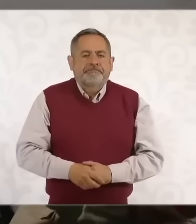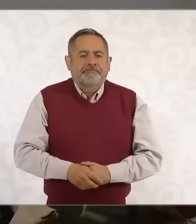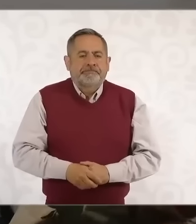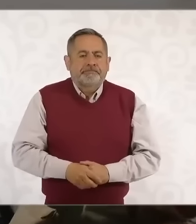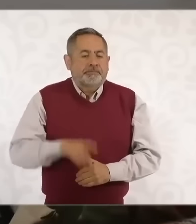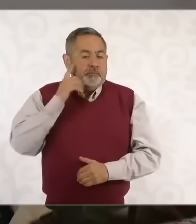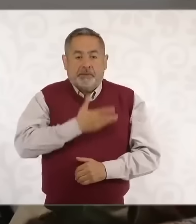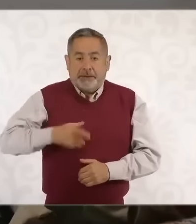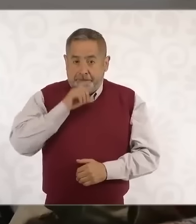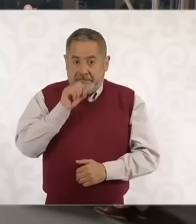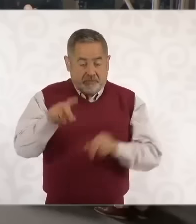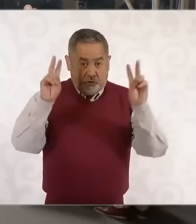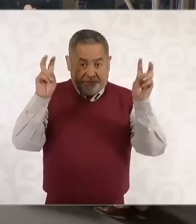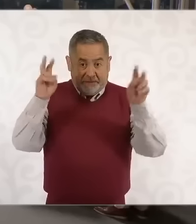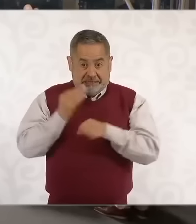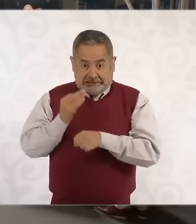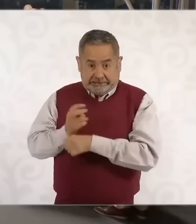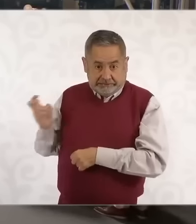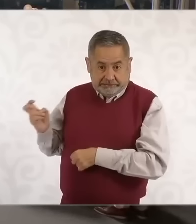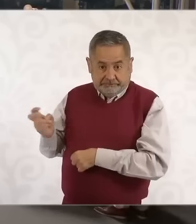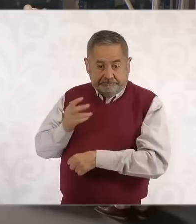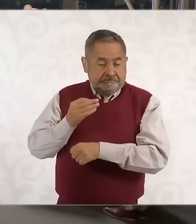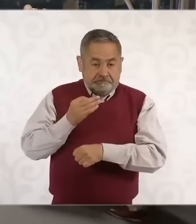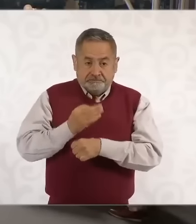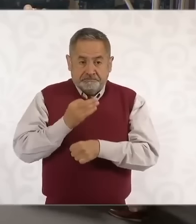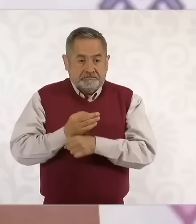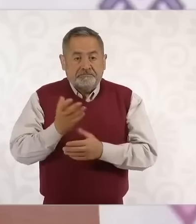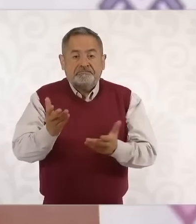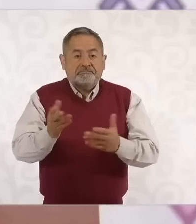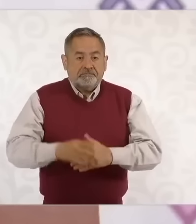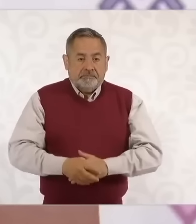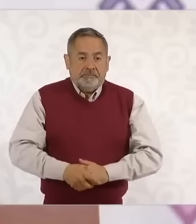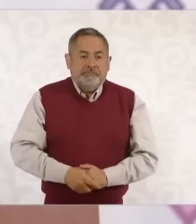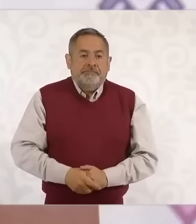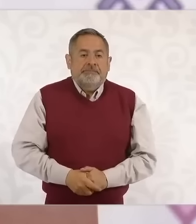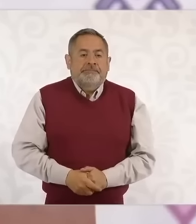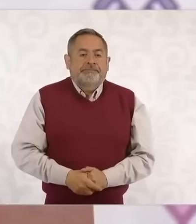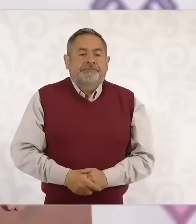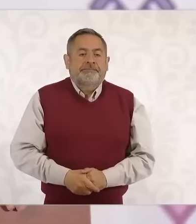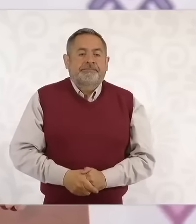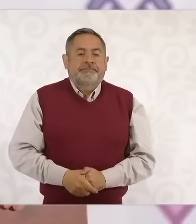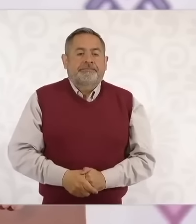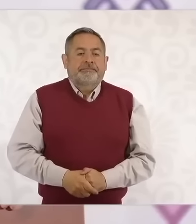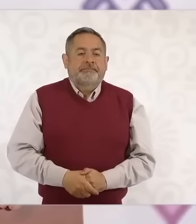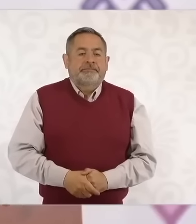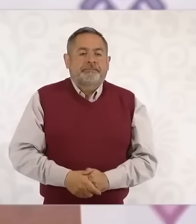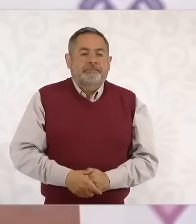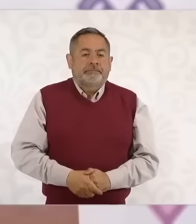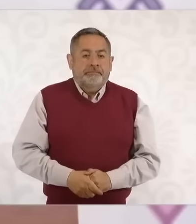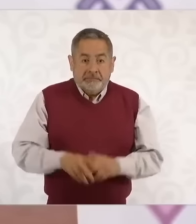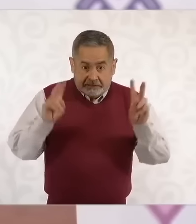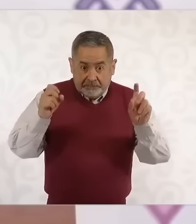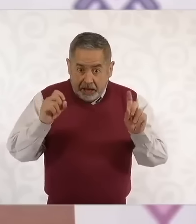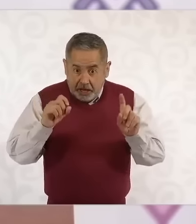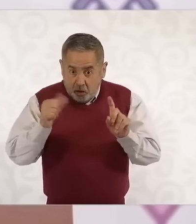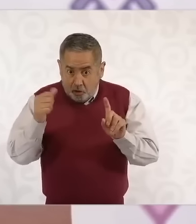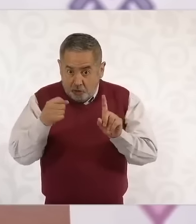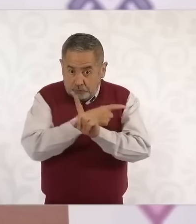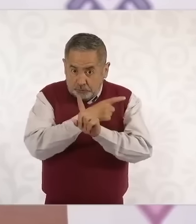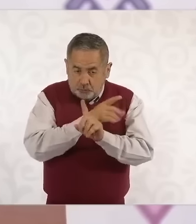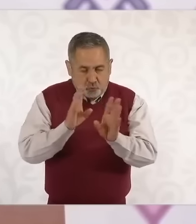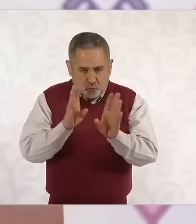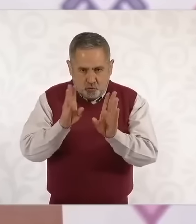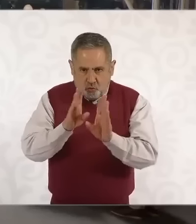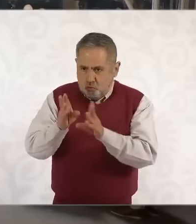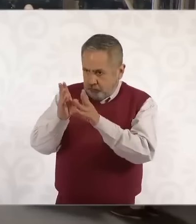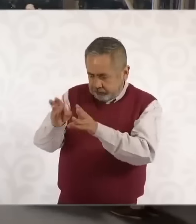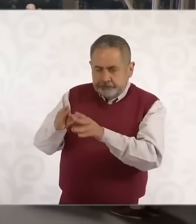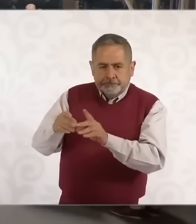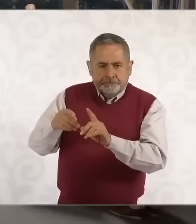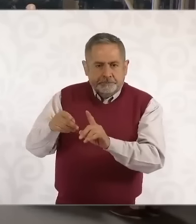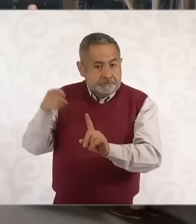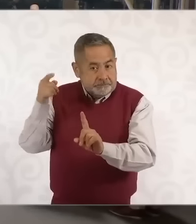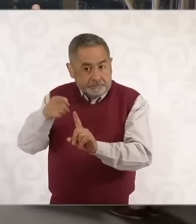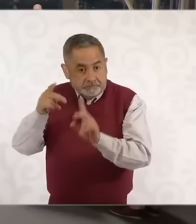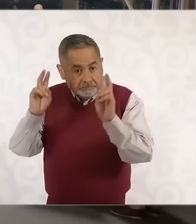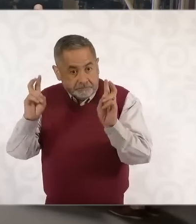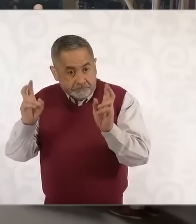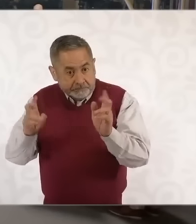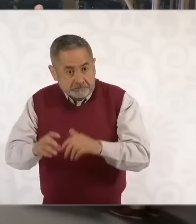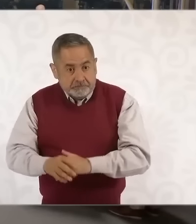sobre el tema. A ver. ¿Quién más? No es sobre el tema. A ver, aquí el compañero.